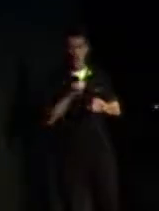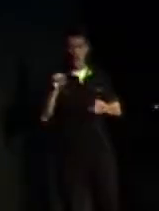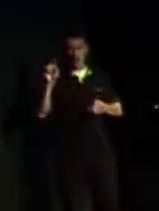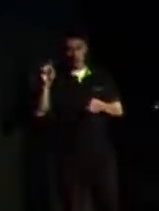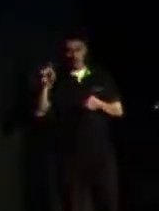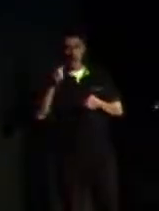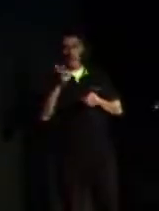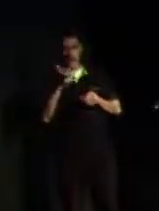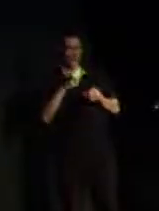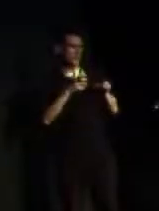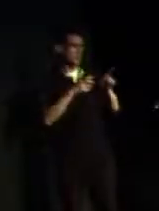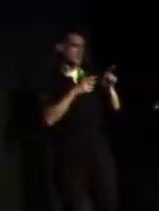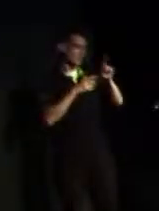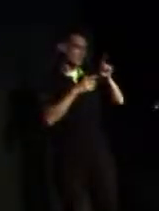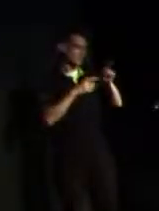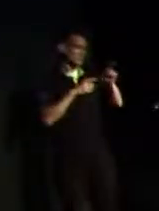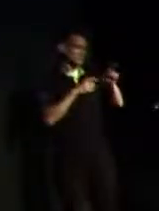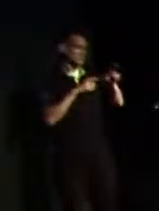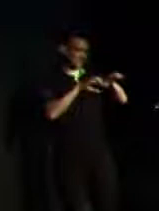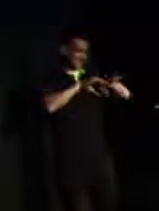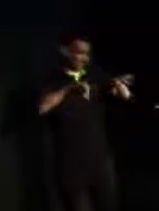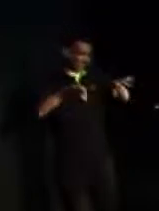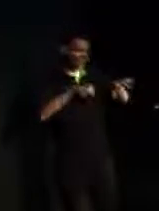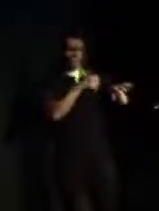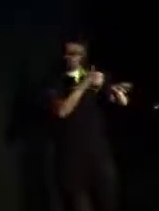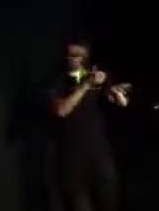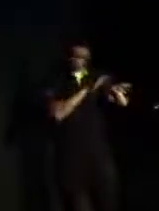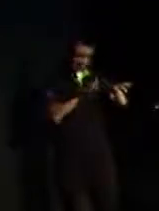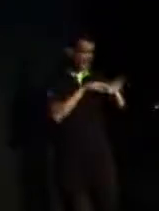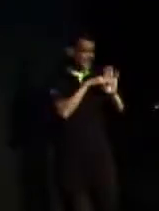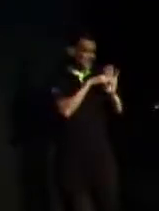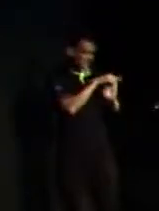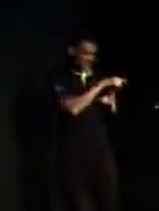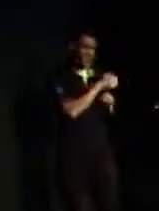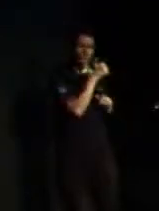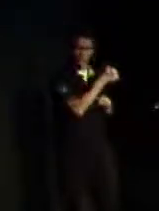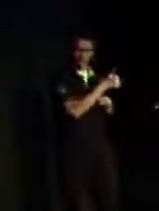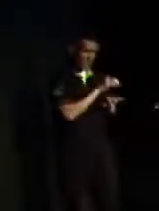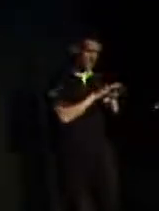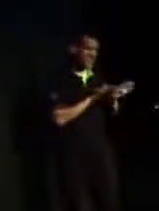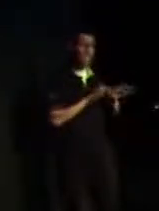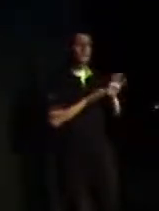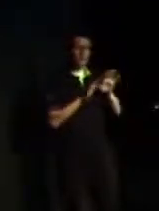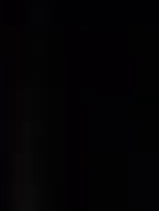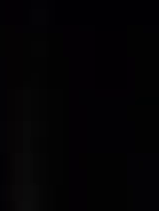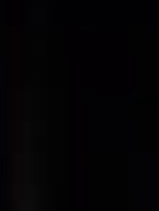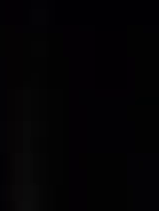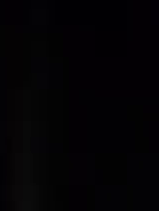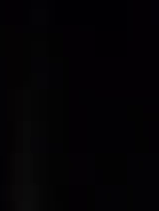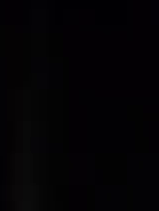porque a Lei Pelé diz que quem responde é o clube. Se o atleta treina no clube, mesmo que o alojamento fique na Cochinchina,